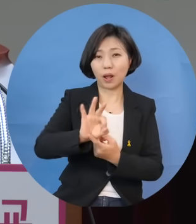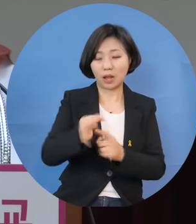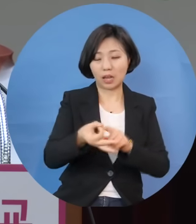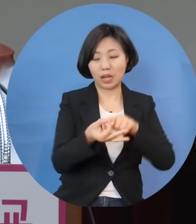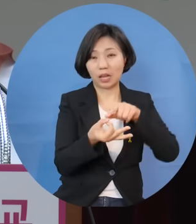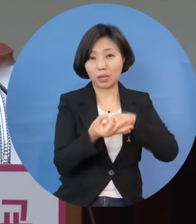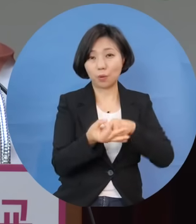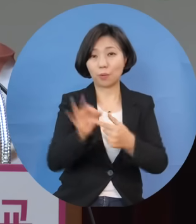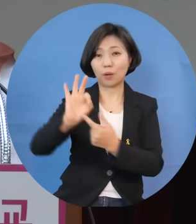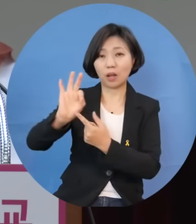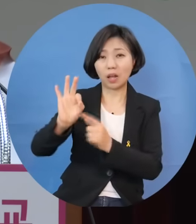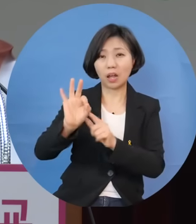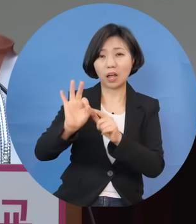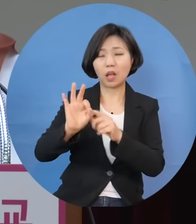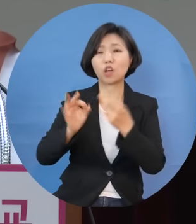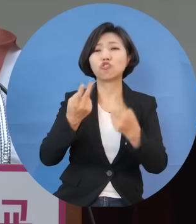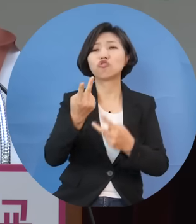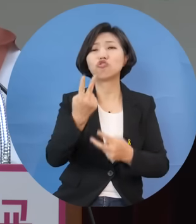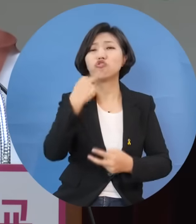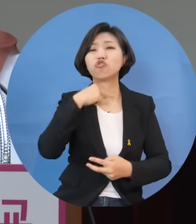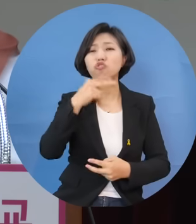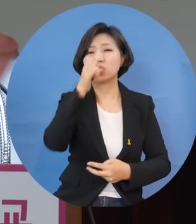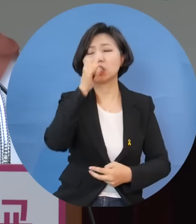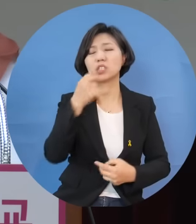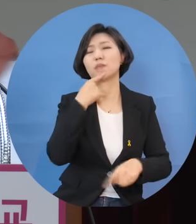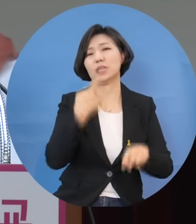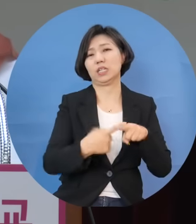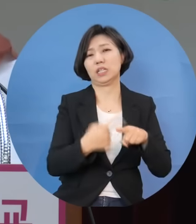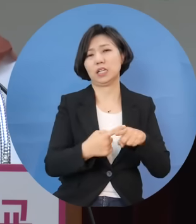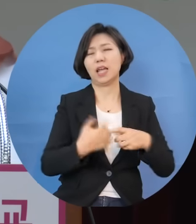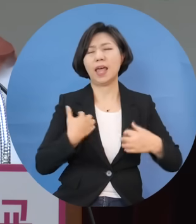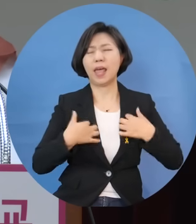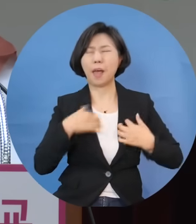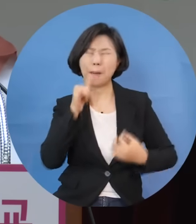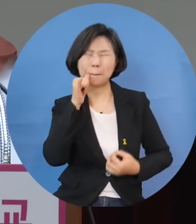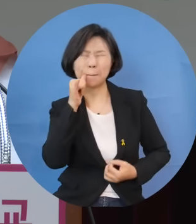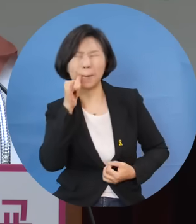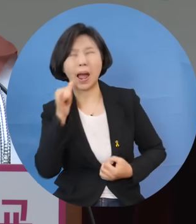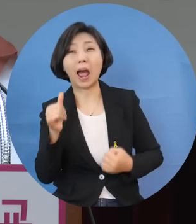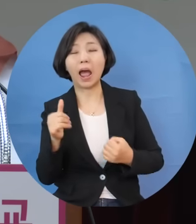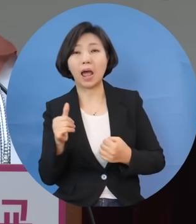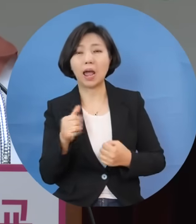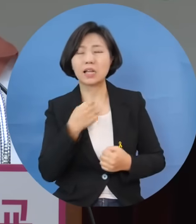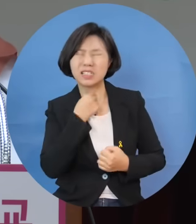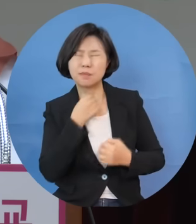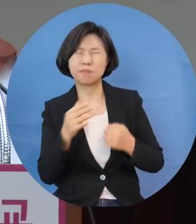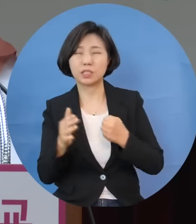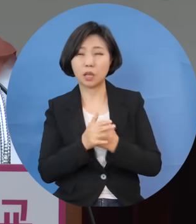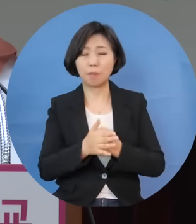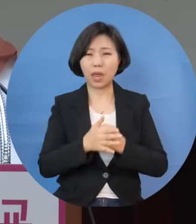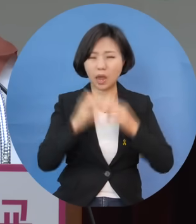그래서 여러분이 즐거움을 추구하기 때문에 무엇으로부터 못 벗어난다? 괴로움으로부터 못 벗어나는 거예요.